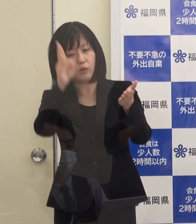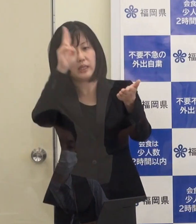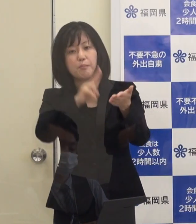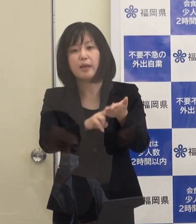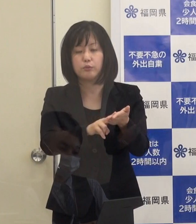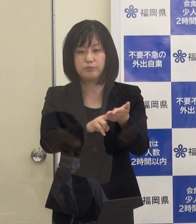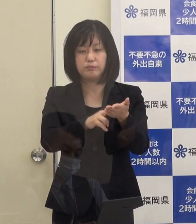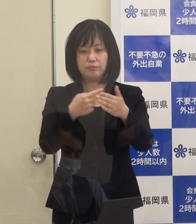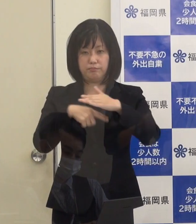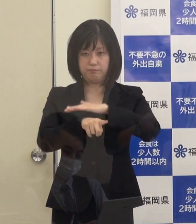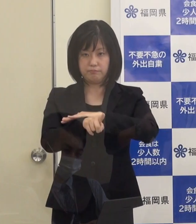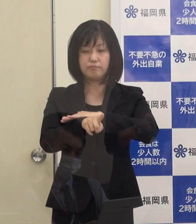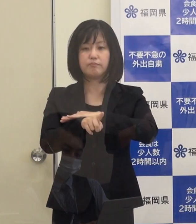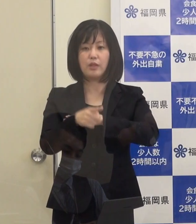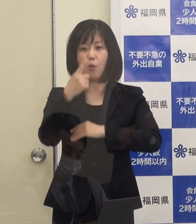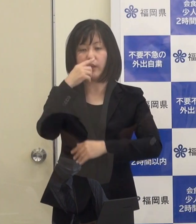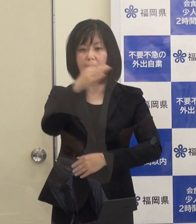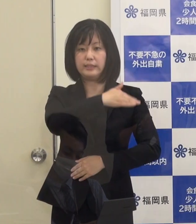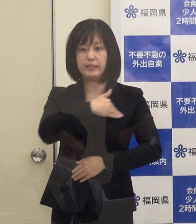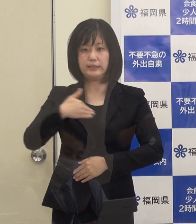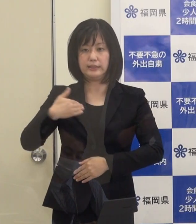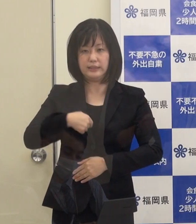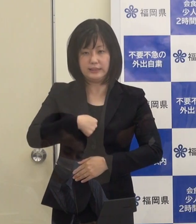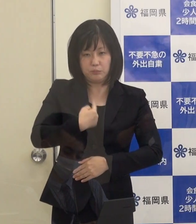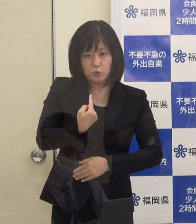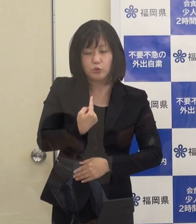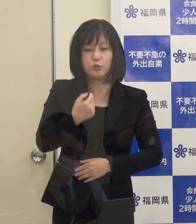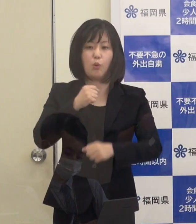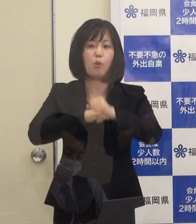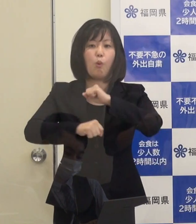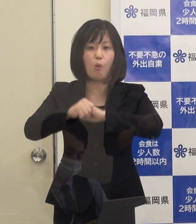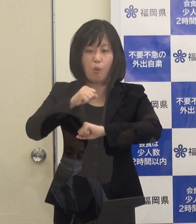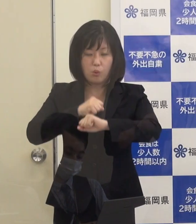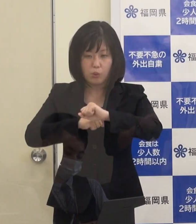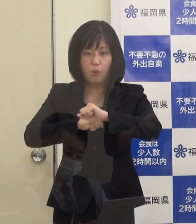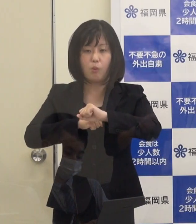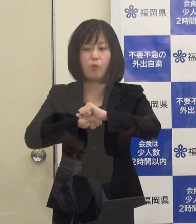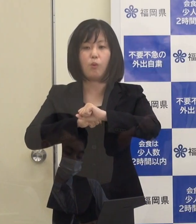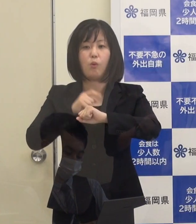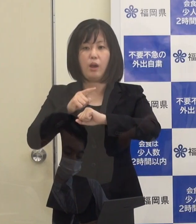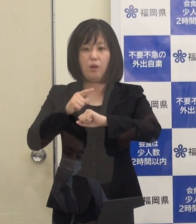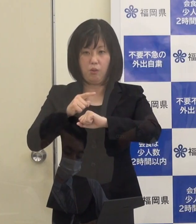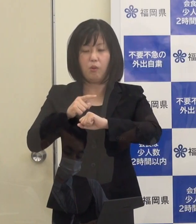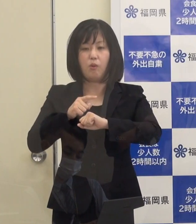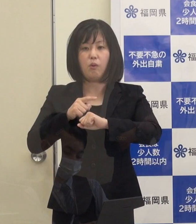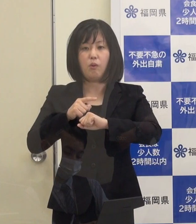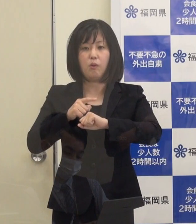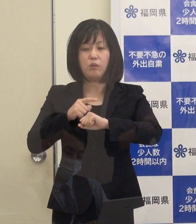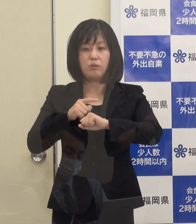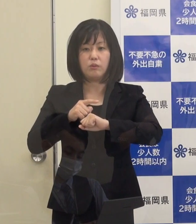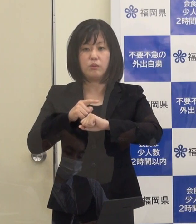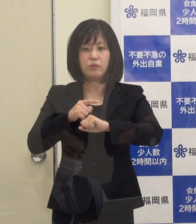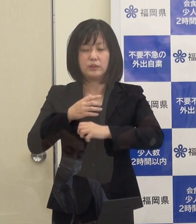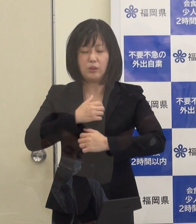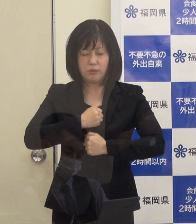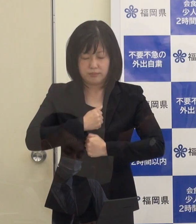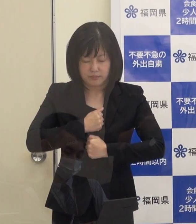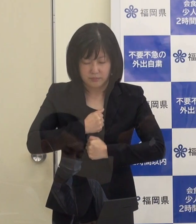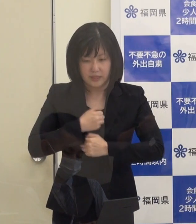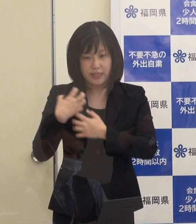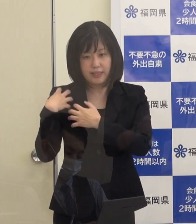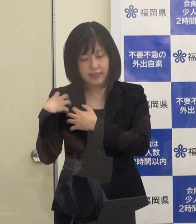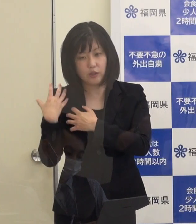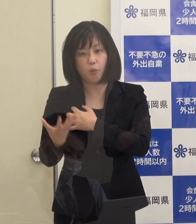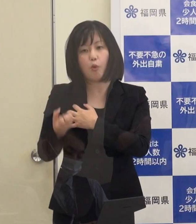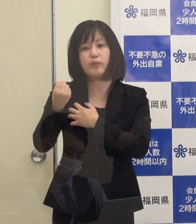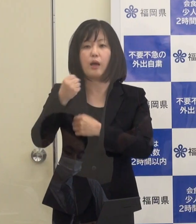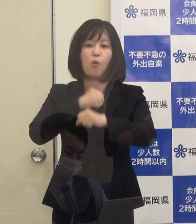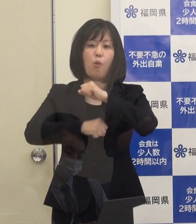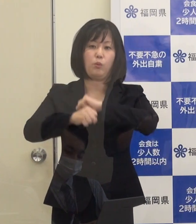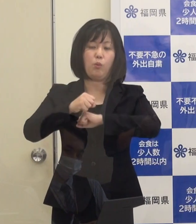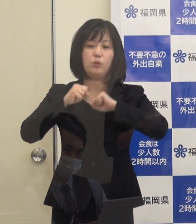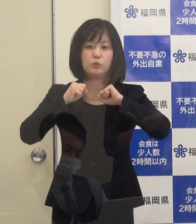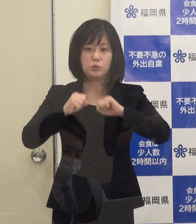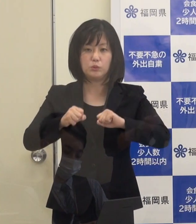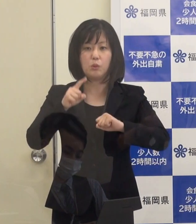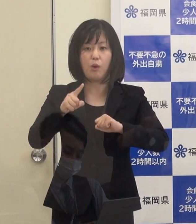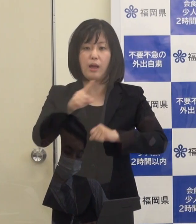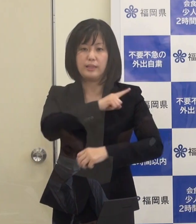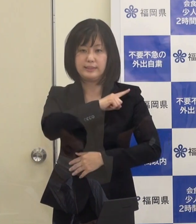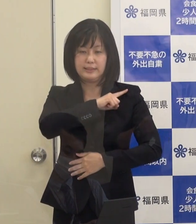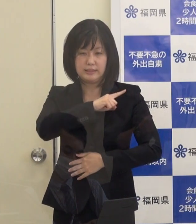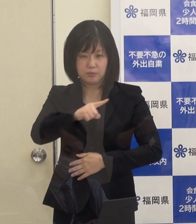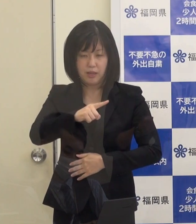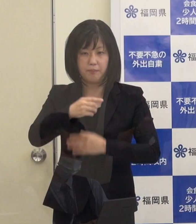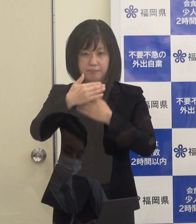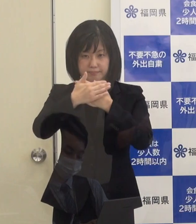私たち自身が 慎重に責任感を持った行動をしていくことが一番大事なことだと思います